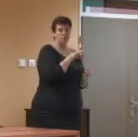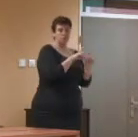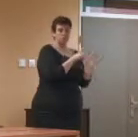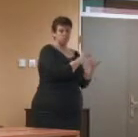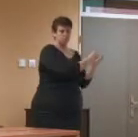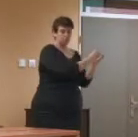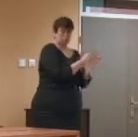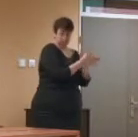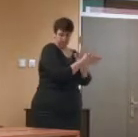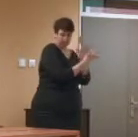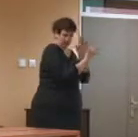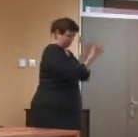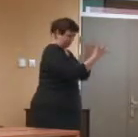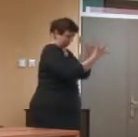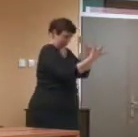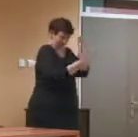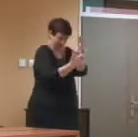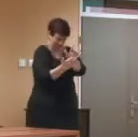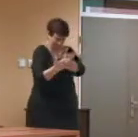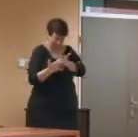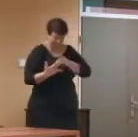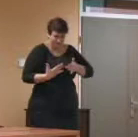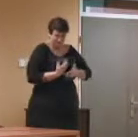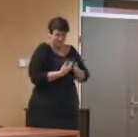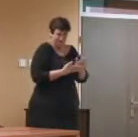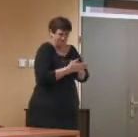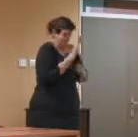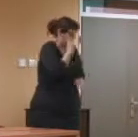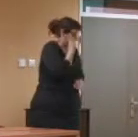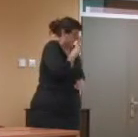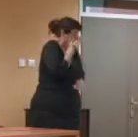que es con la que Eduardo Zaplana en el año 1990 ya quería hacer negocios y quedarse comisiones,